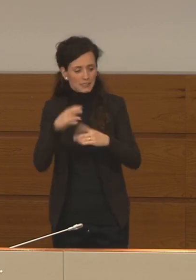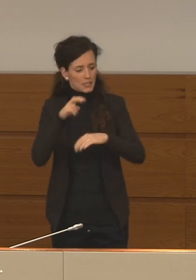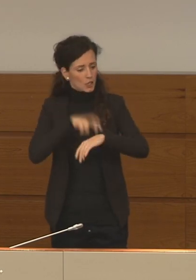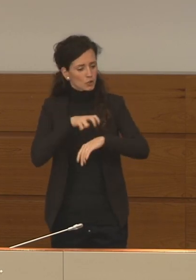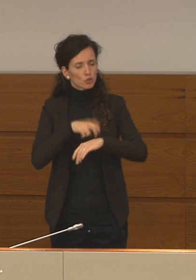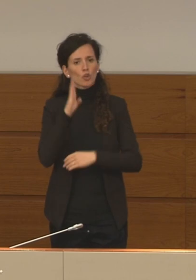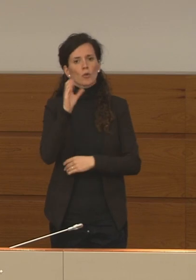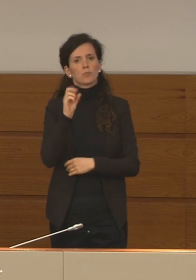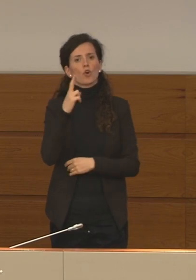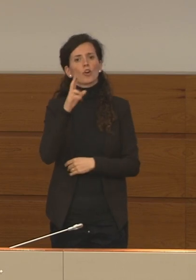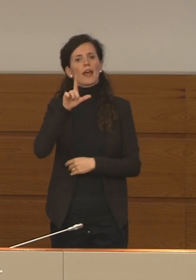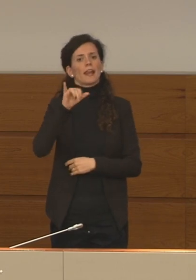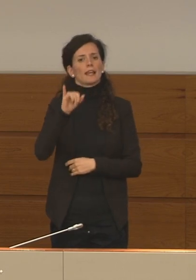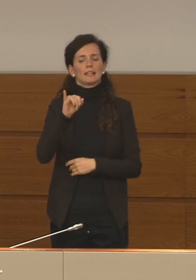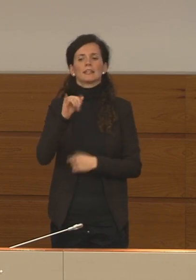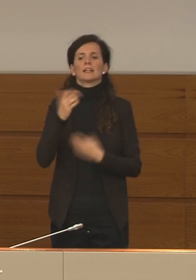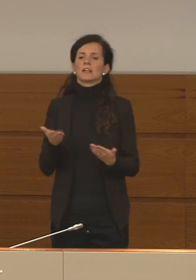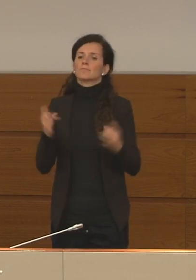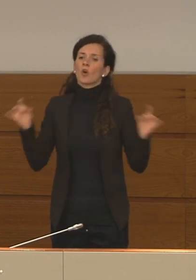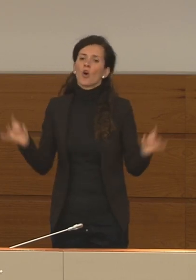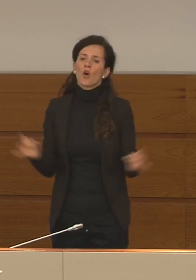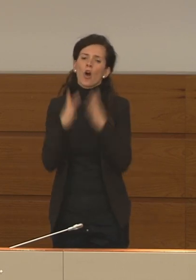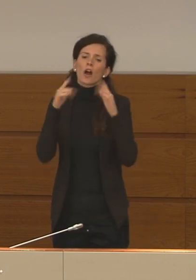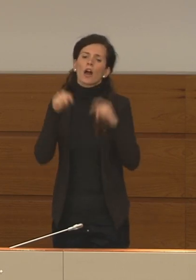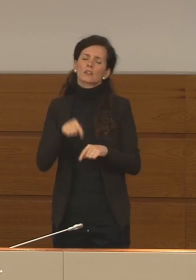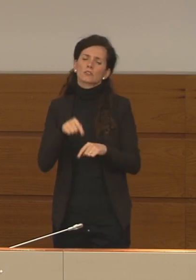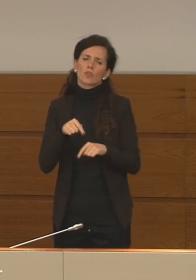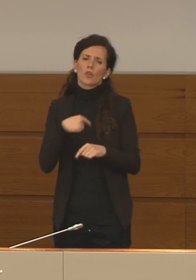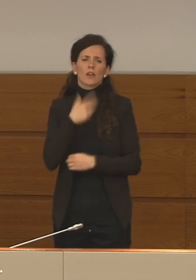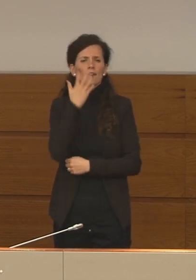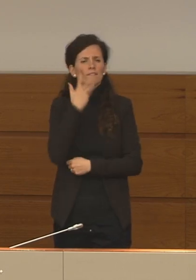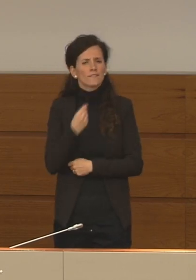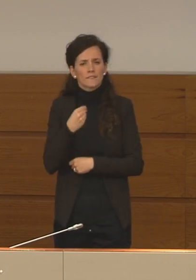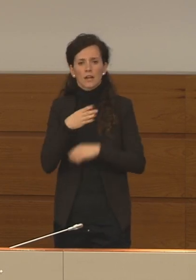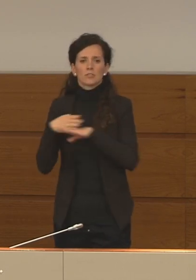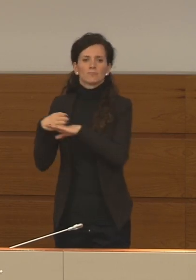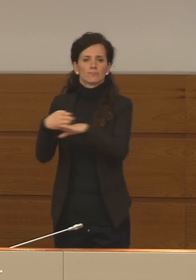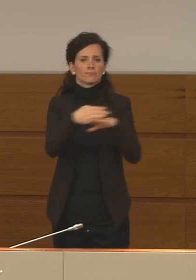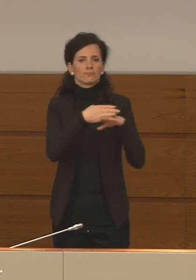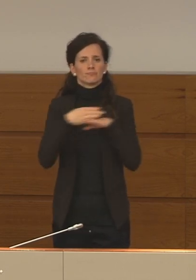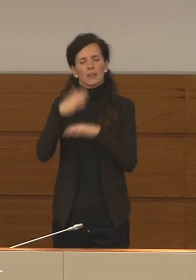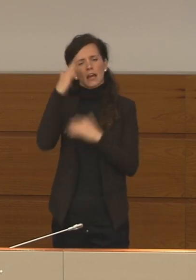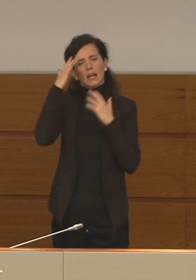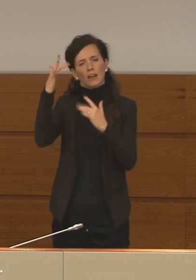io vorrei cogliere questa occasione per condividere con voi due riflessioni,